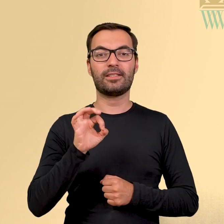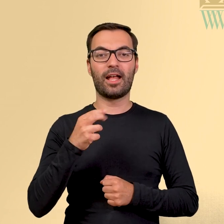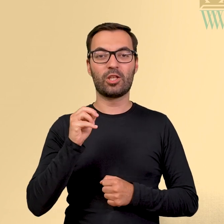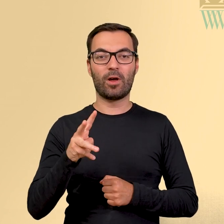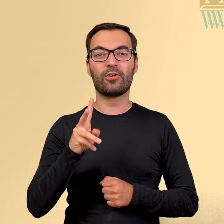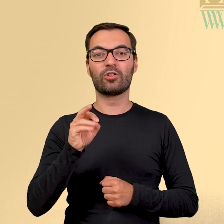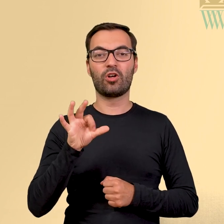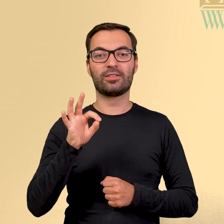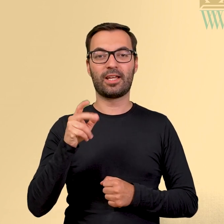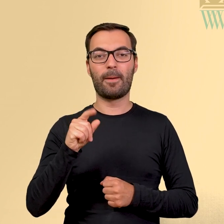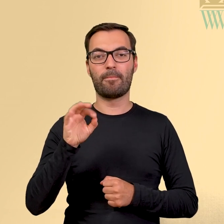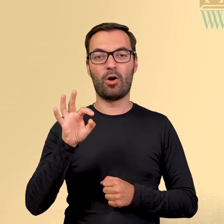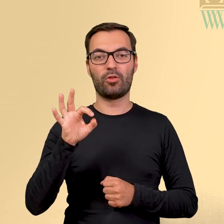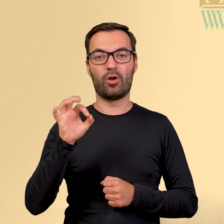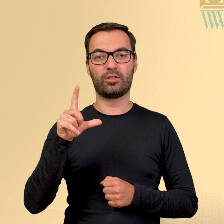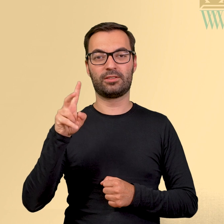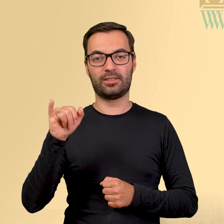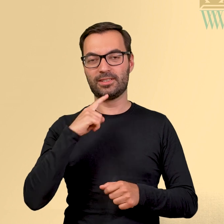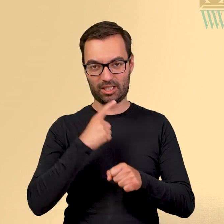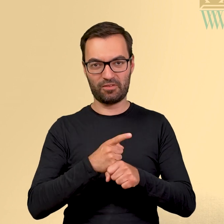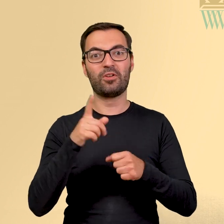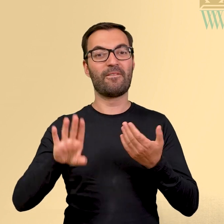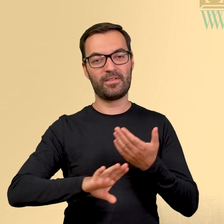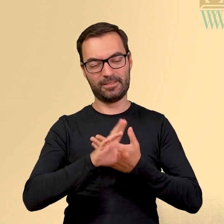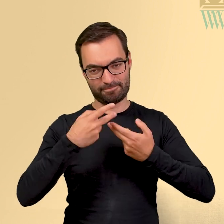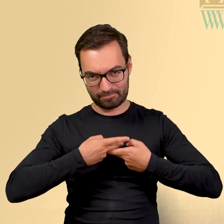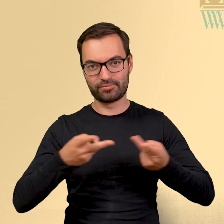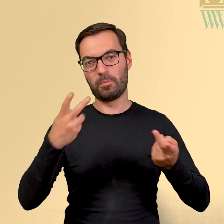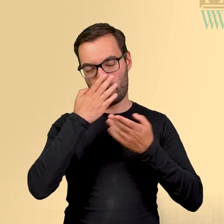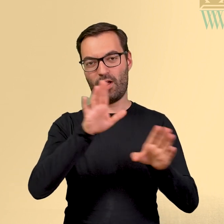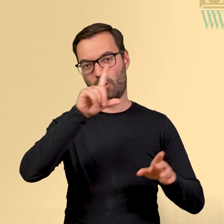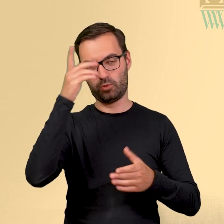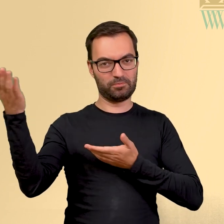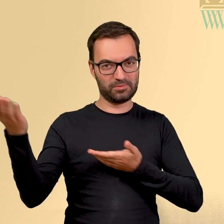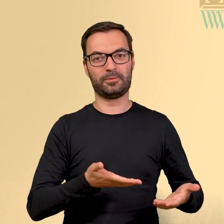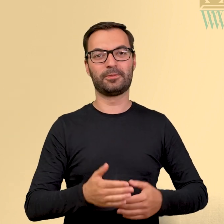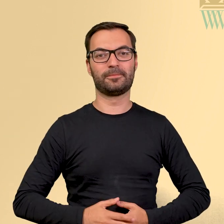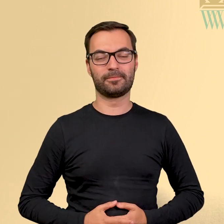Stanisław Kostka Potocki.